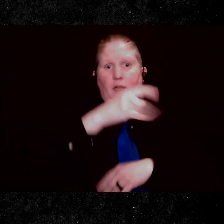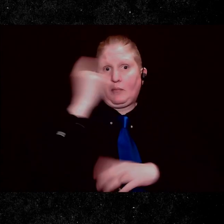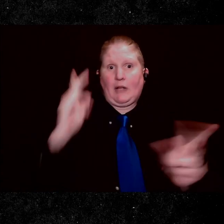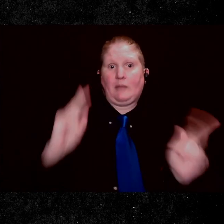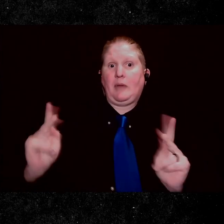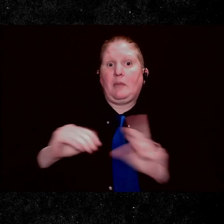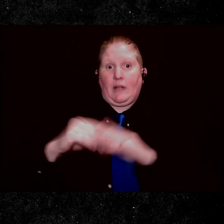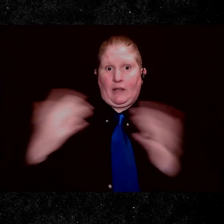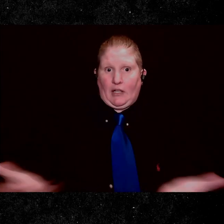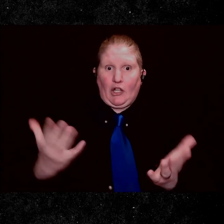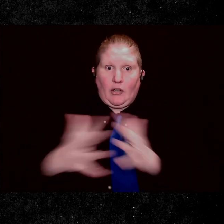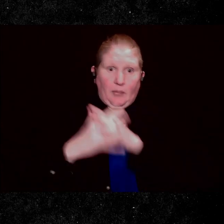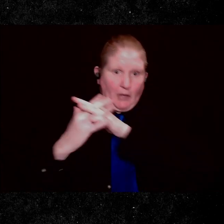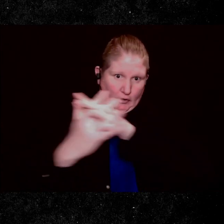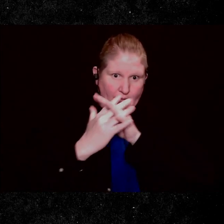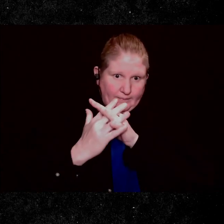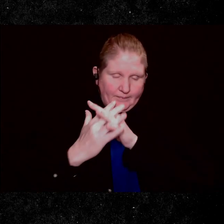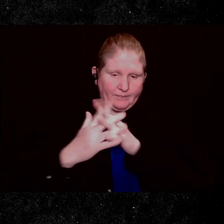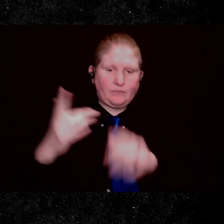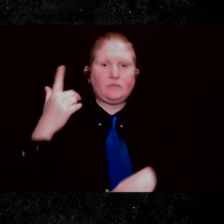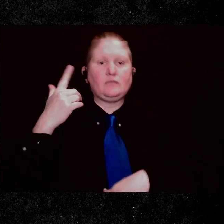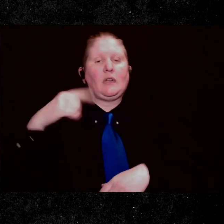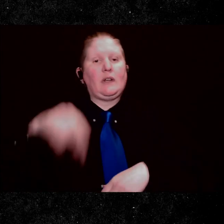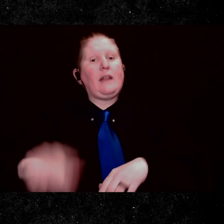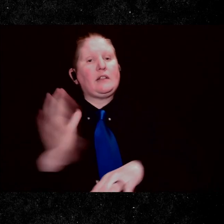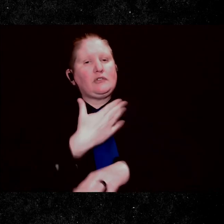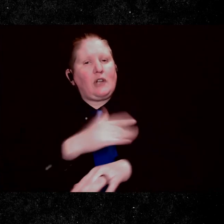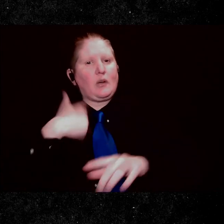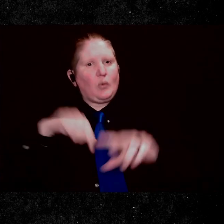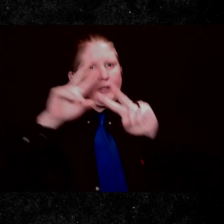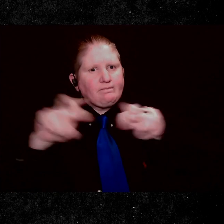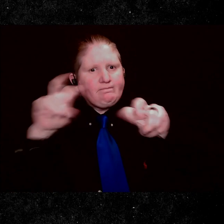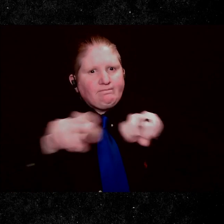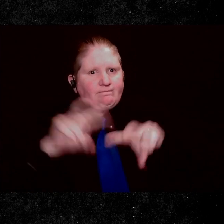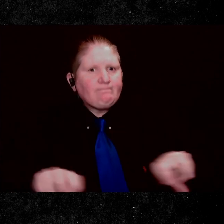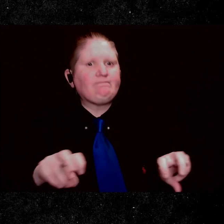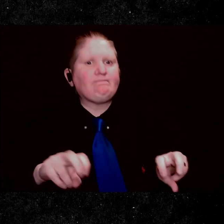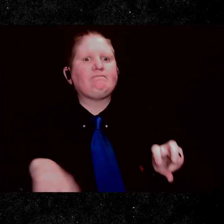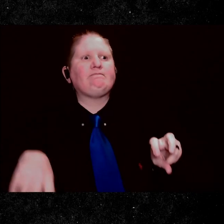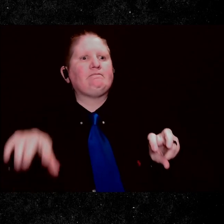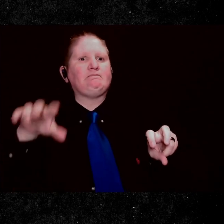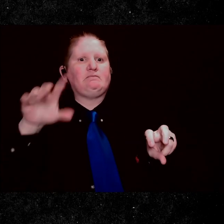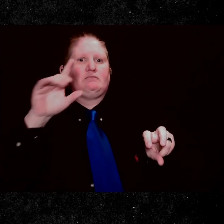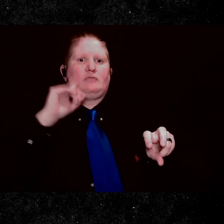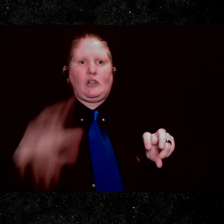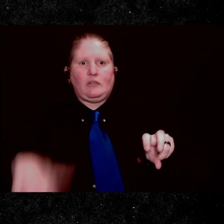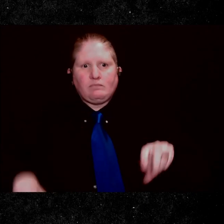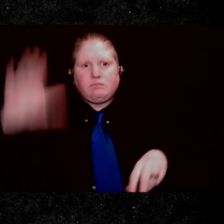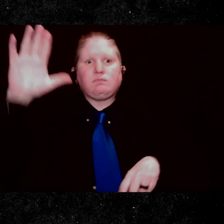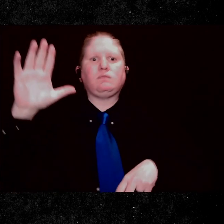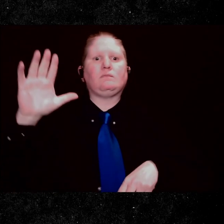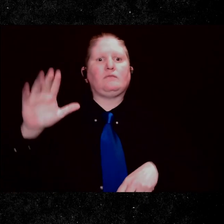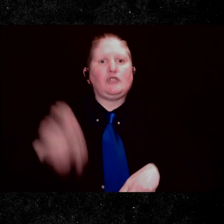En la canción, rastreamos el viaje de concienciación de un joven blanco que responde primero a la violencia racializada a través de la lente